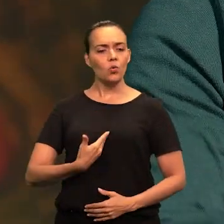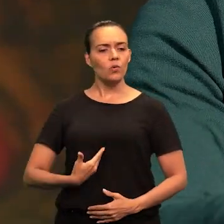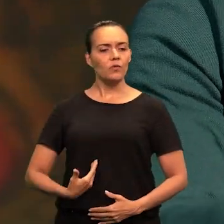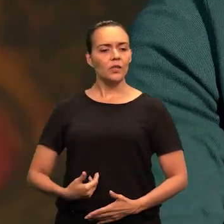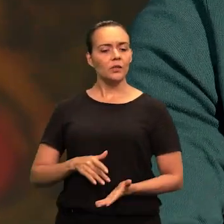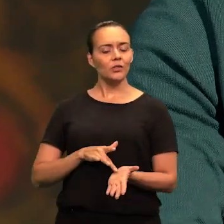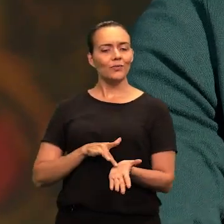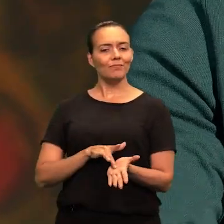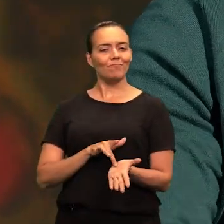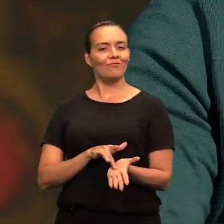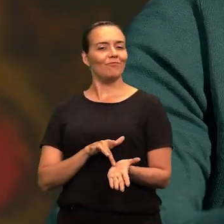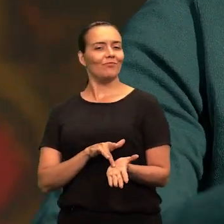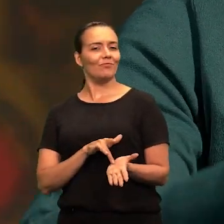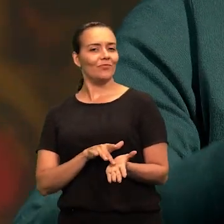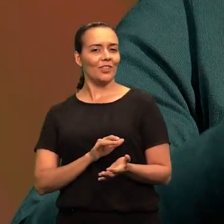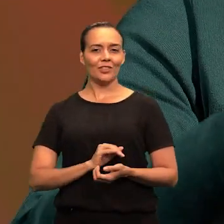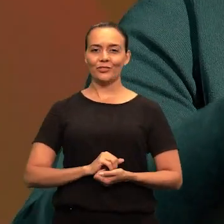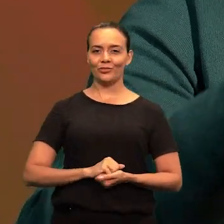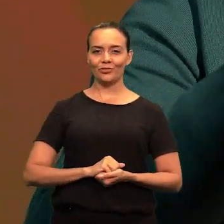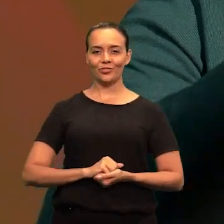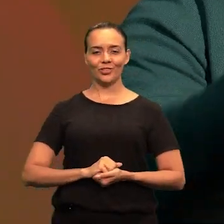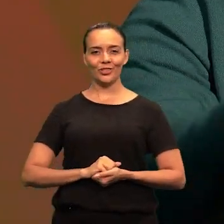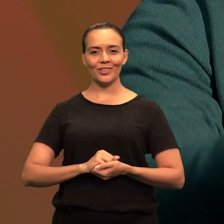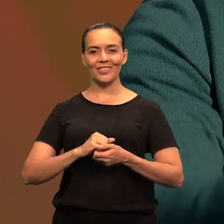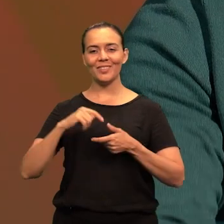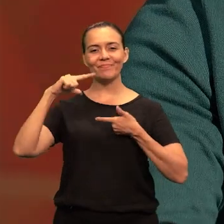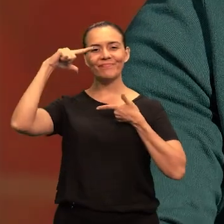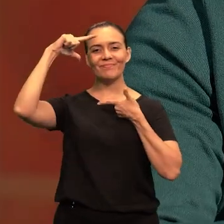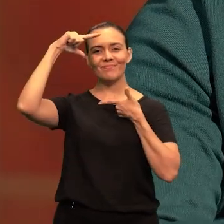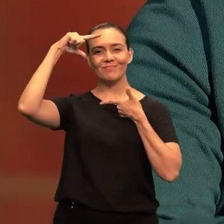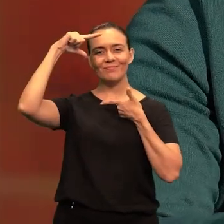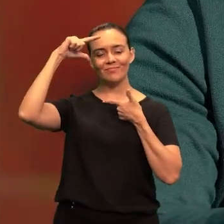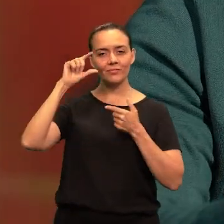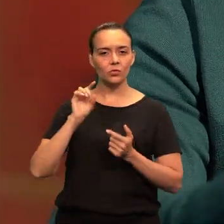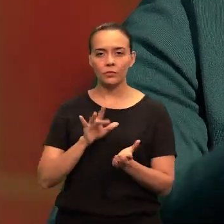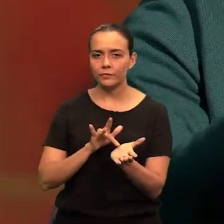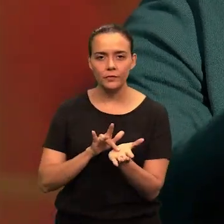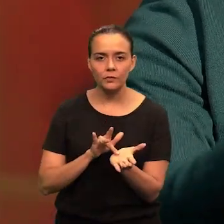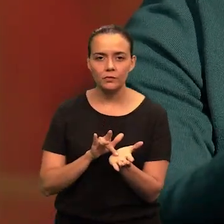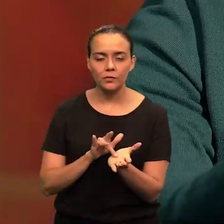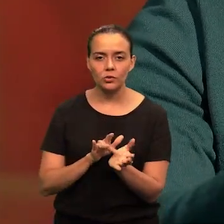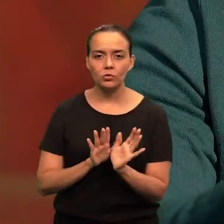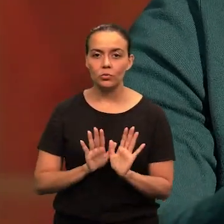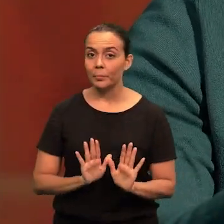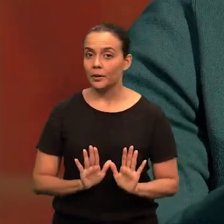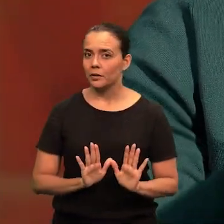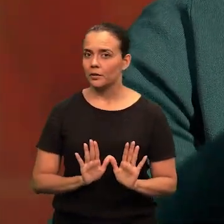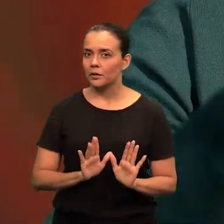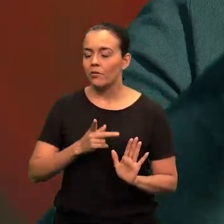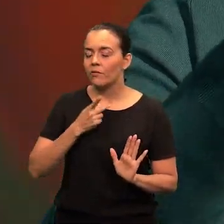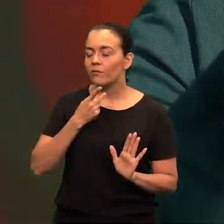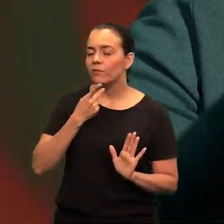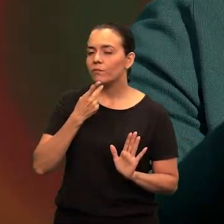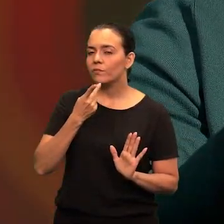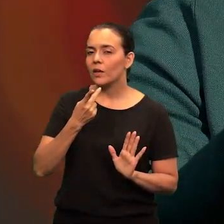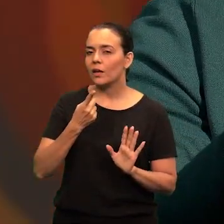simulam a si próprios e que eles enganam, mas ele fala isso a partir de um pressuposto,